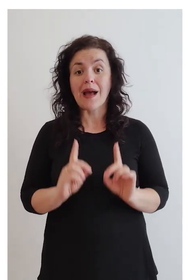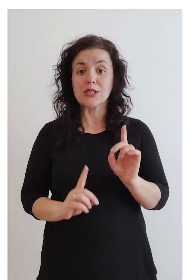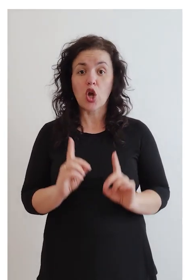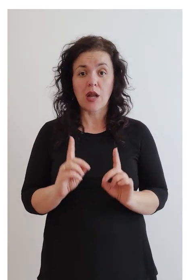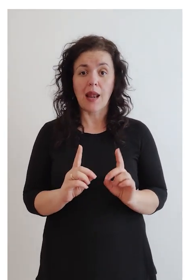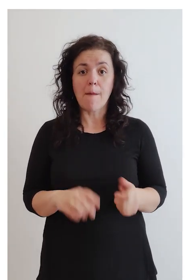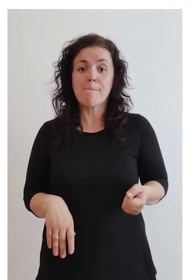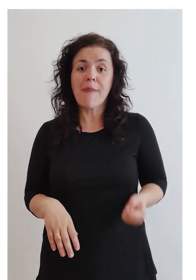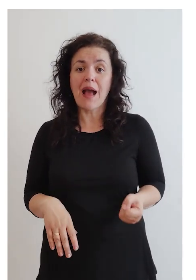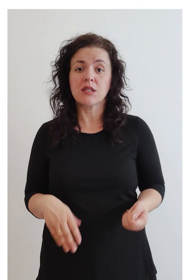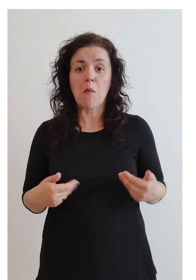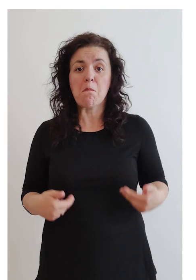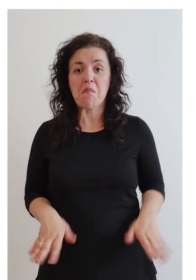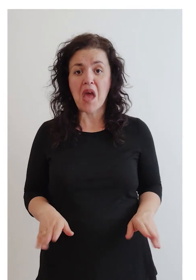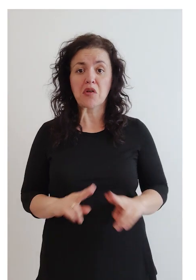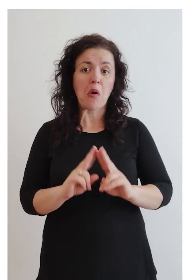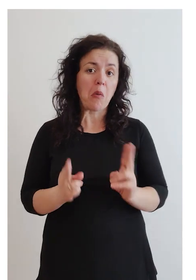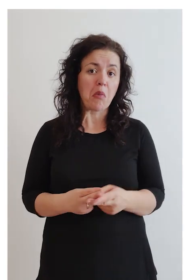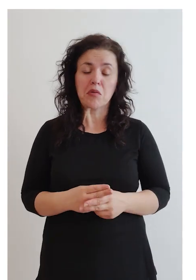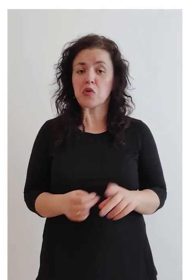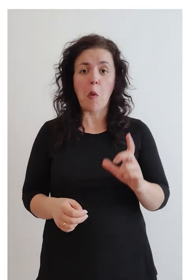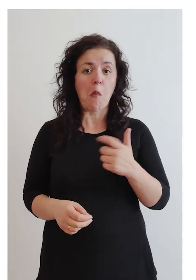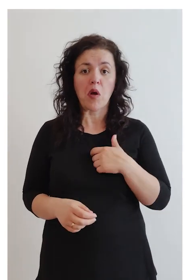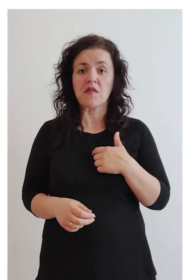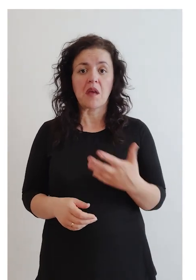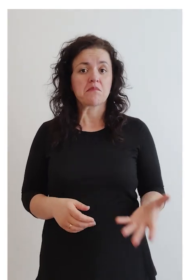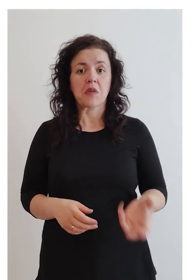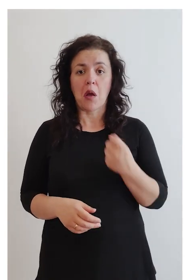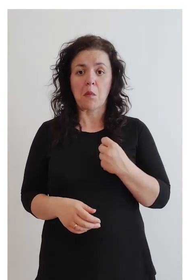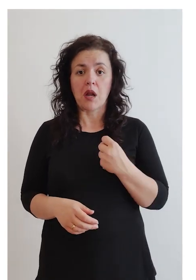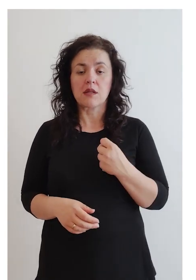În mod normal, compania aeriană va compensa proprietarul